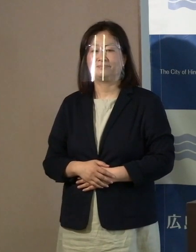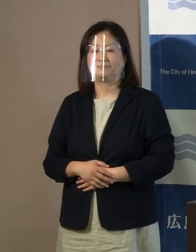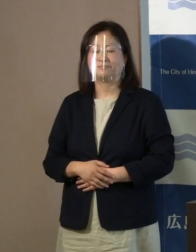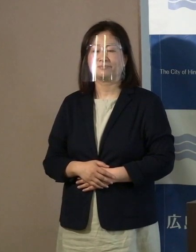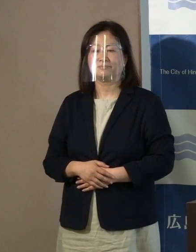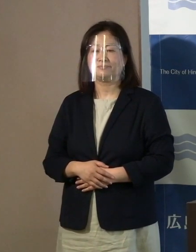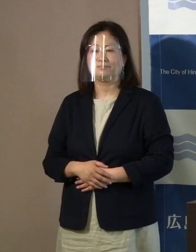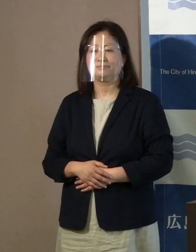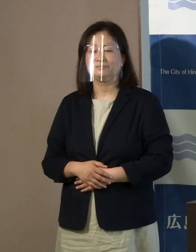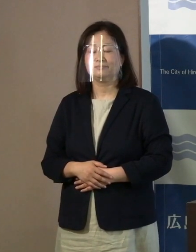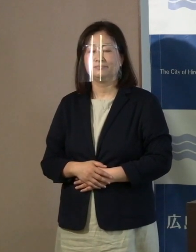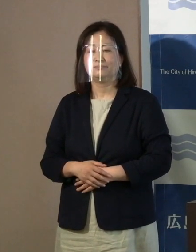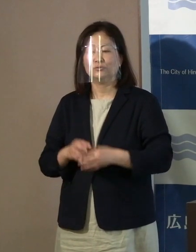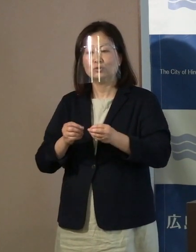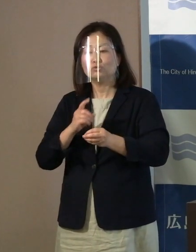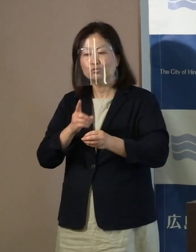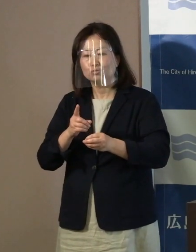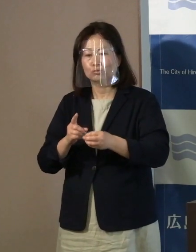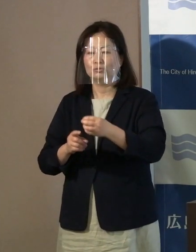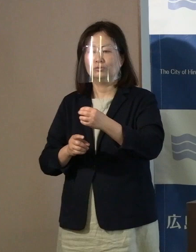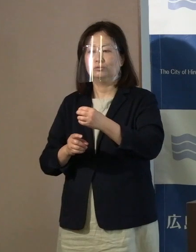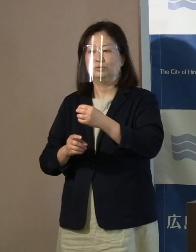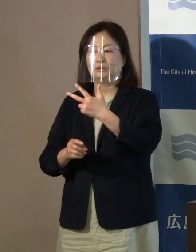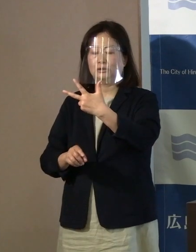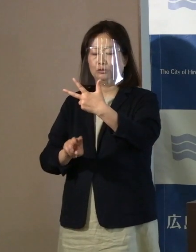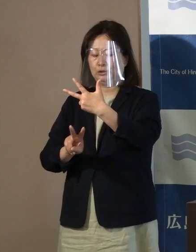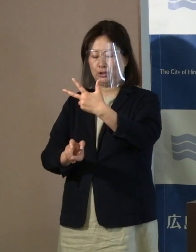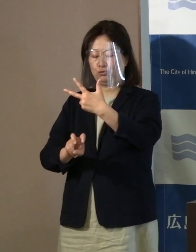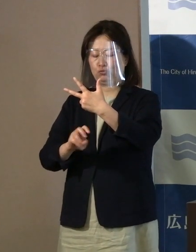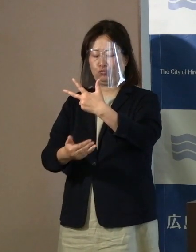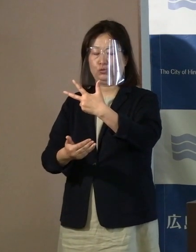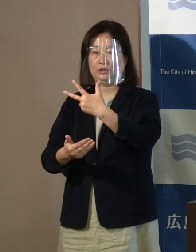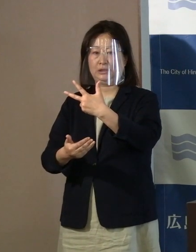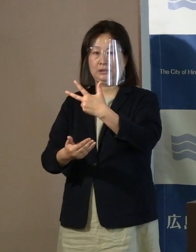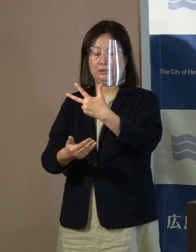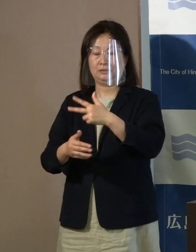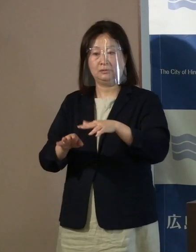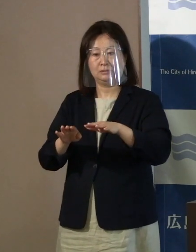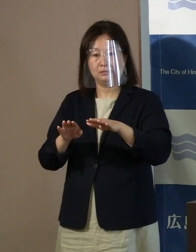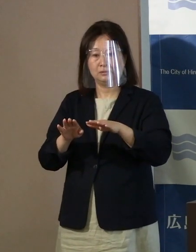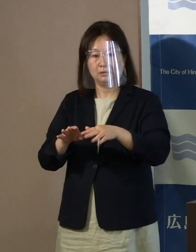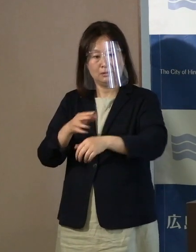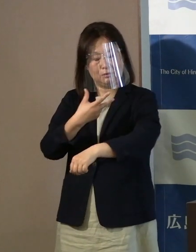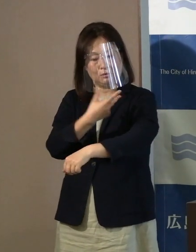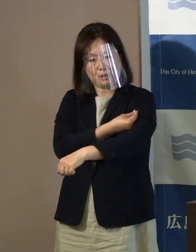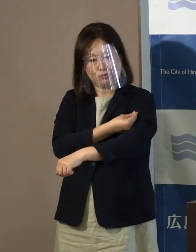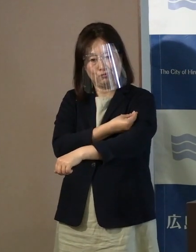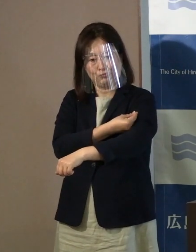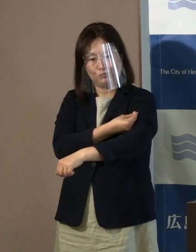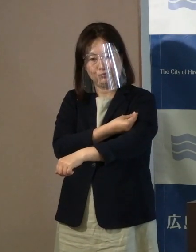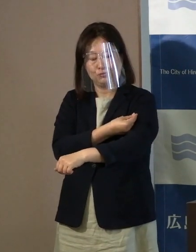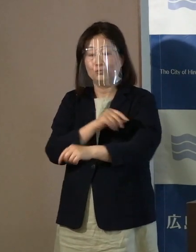具体的に7月29日現在での接種率､ 少し詳細を申し上げますと､